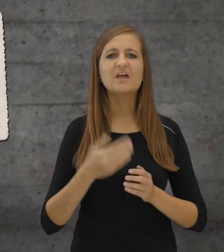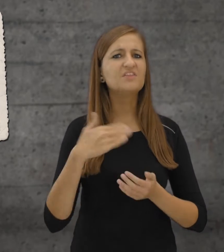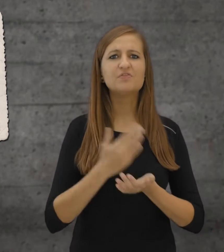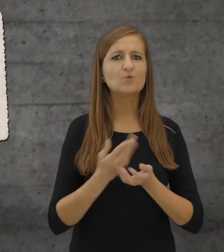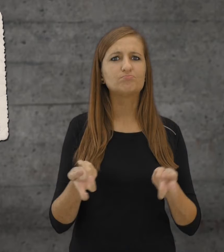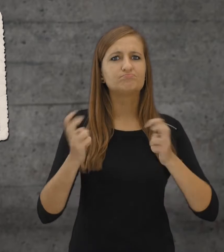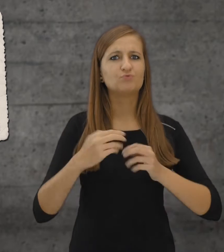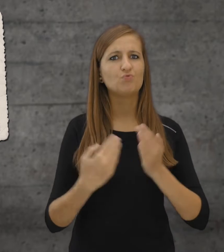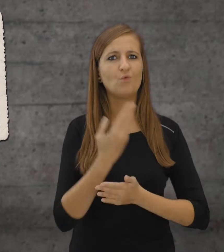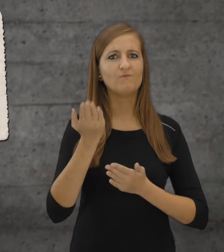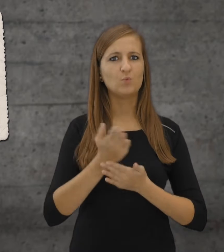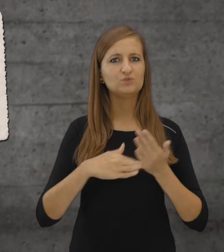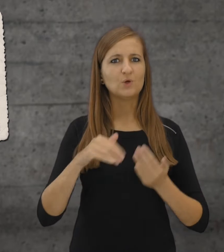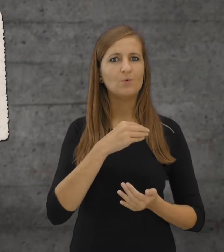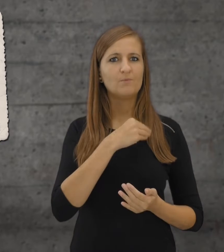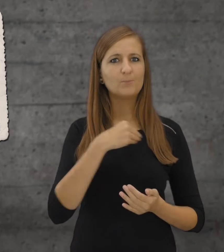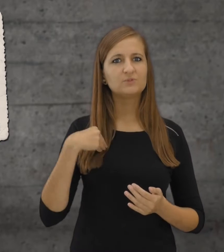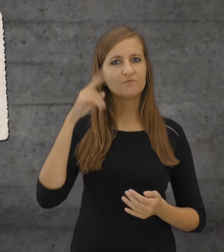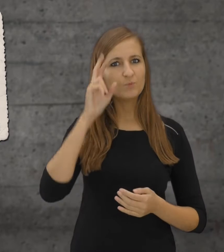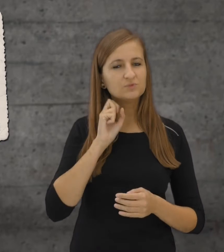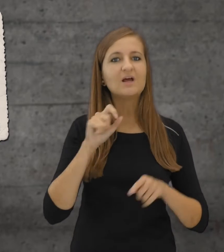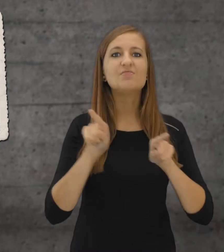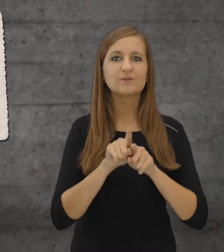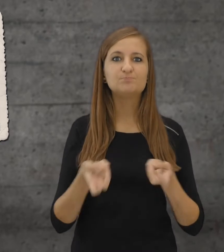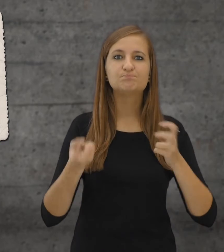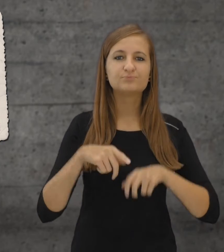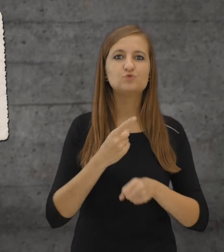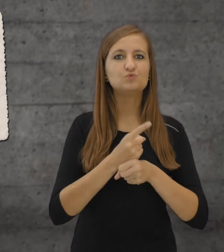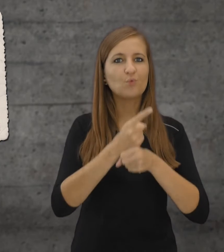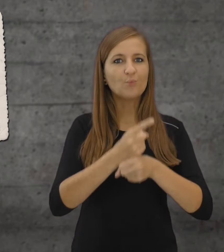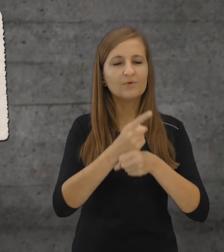Oprócz dywizji piechoty postanowiono stworzyć także pułk czołgów,